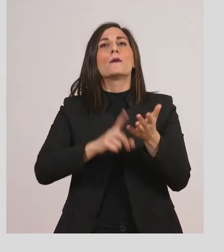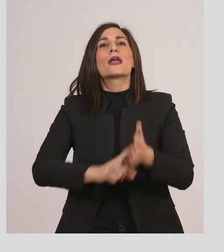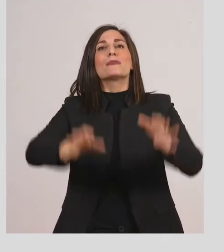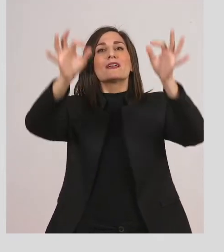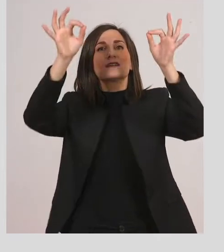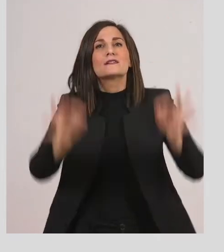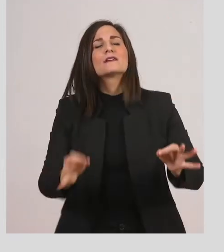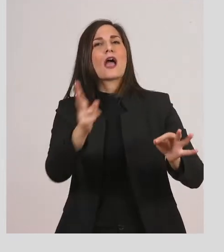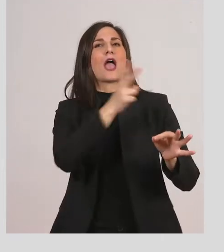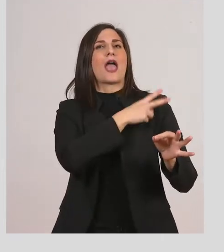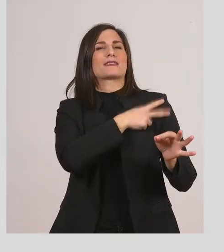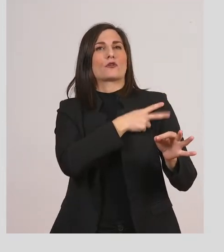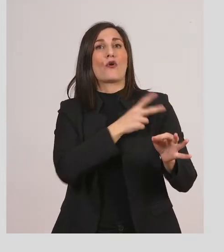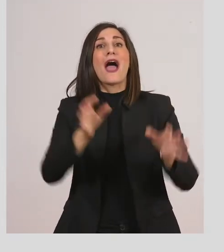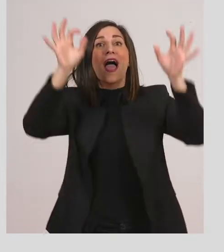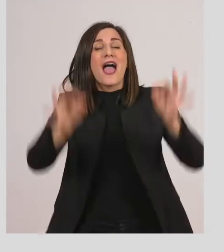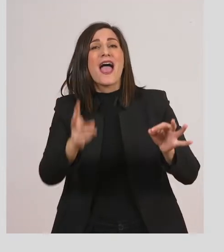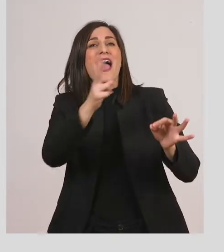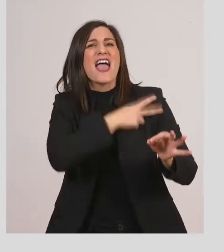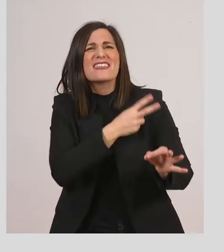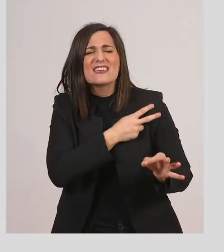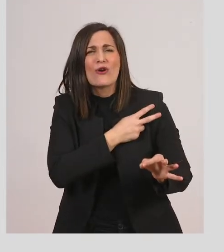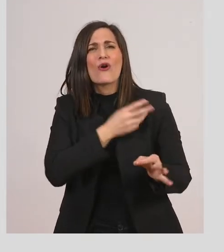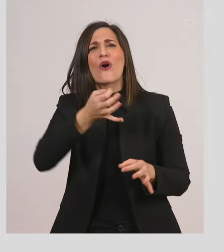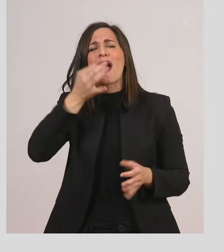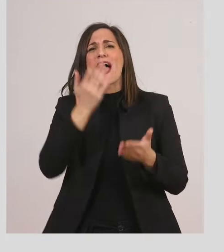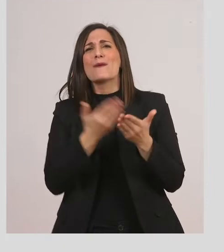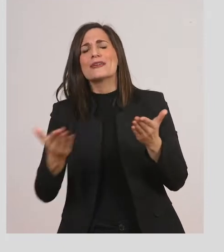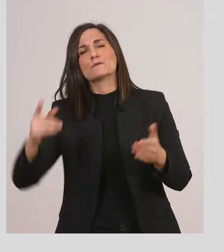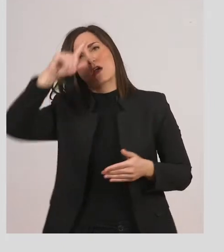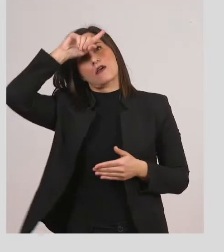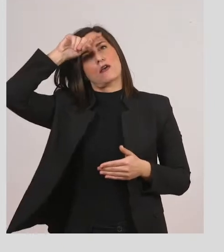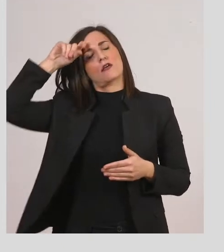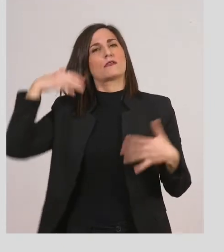Το έγκυρο είναι μία δύσκολη έννοια. Και έχει να κάνει κυρίως στο ότι όλα αυτά...